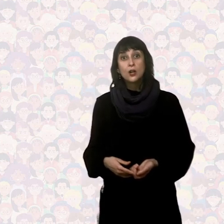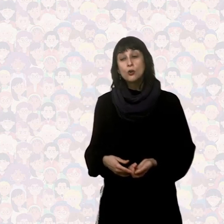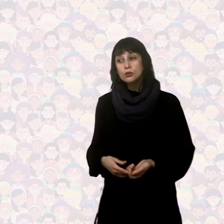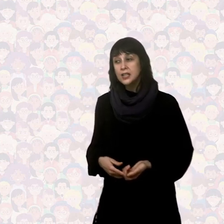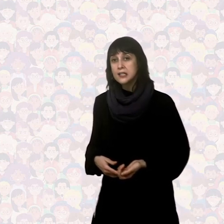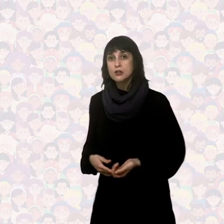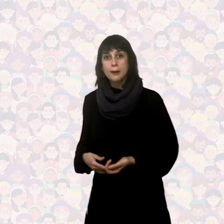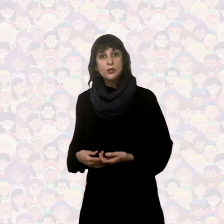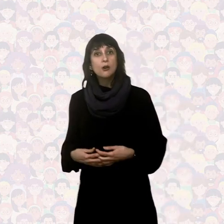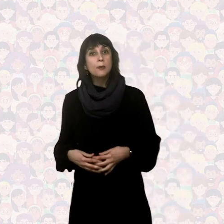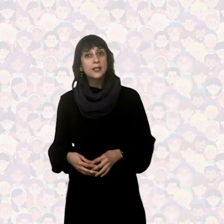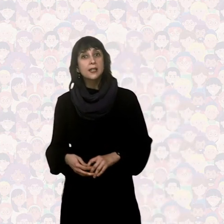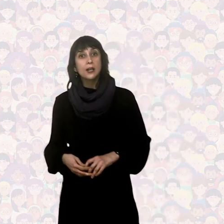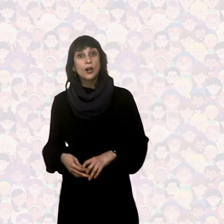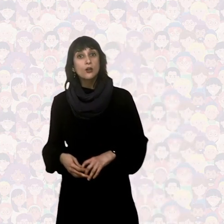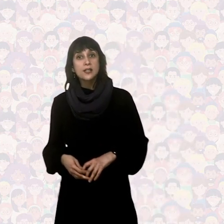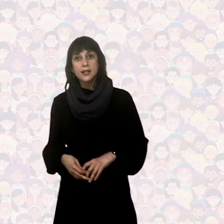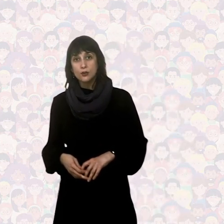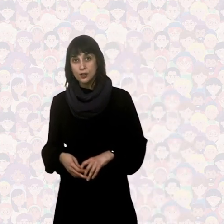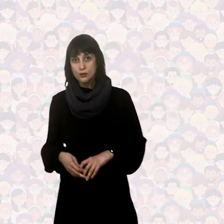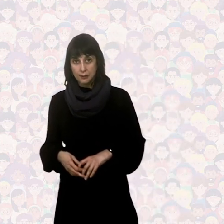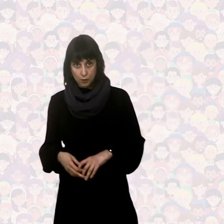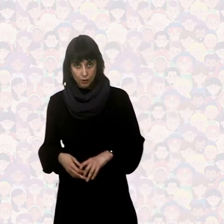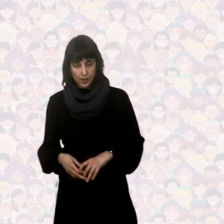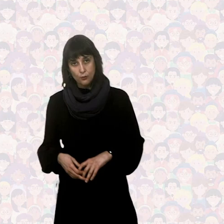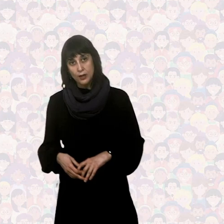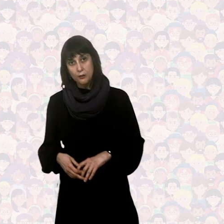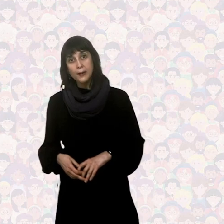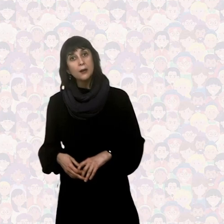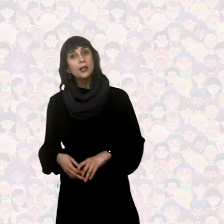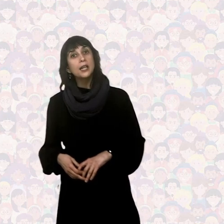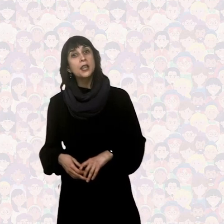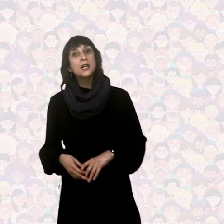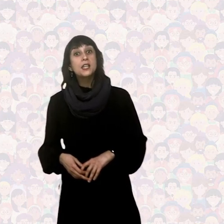Juntas os vamos a acompañar a lo largo de este recorrido del MOOC "Educación para la igualdad"